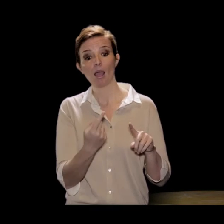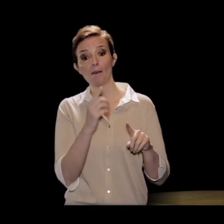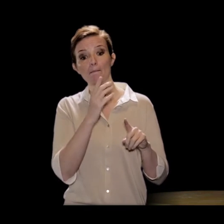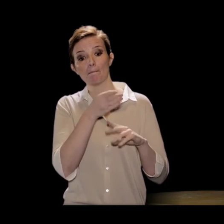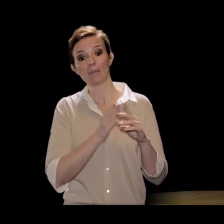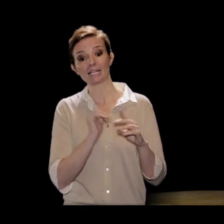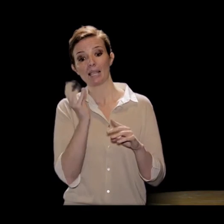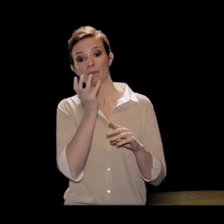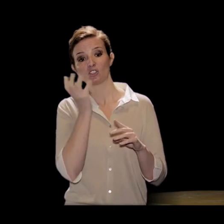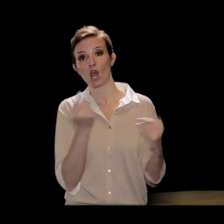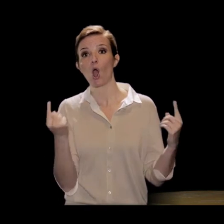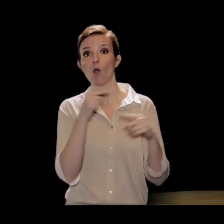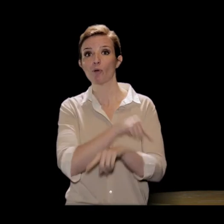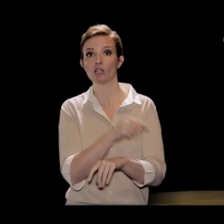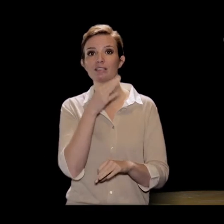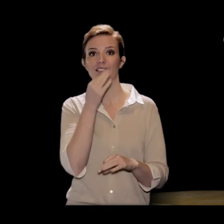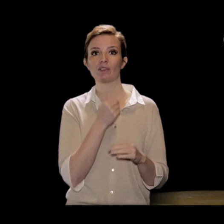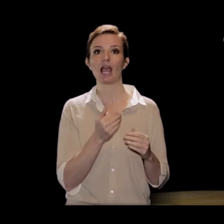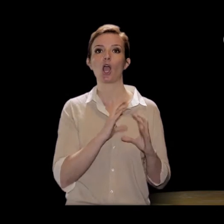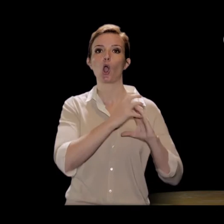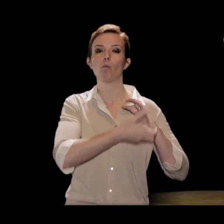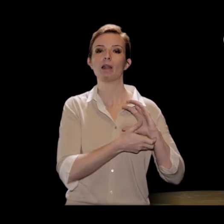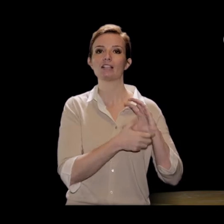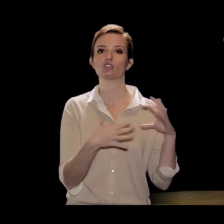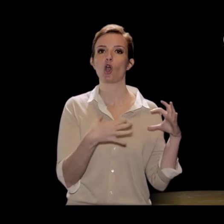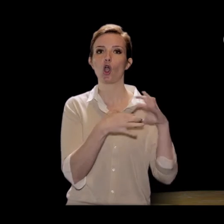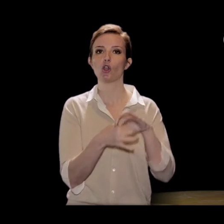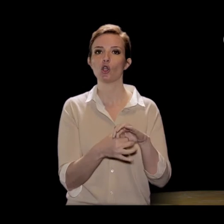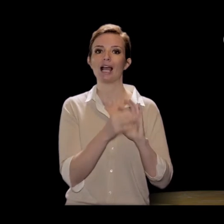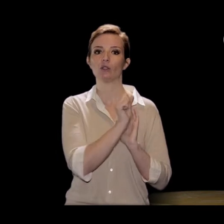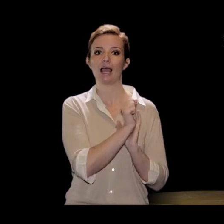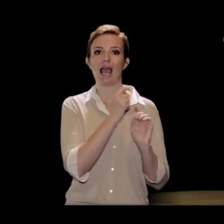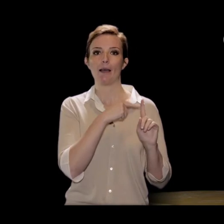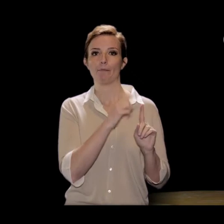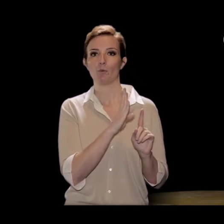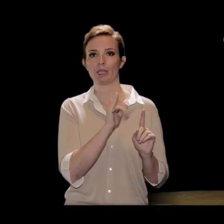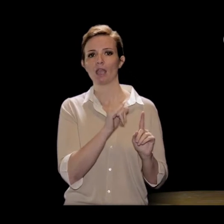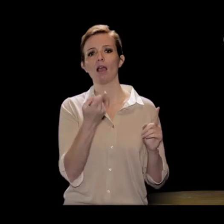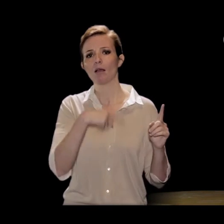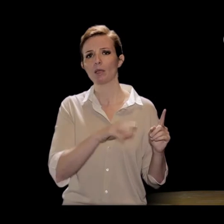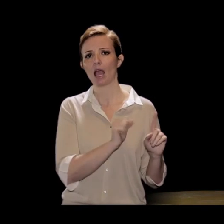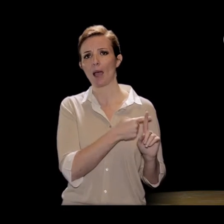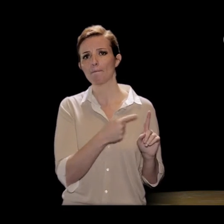Il complesso coniugato di a+bᵢ è pari a a-bᵢ.